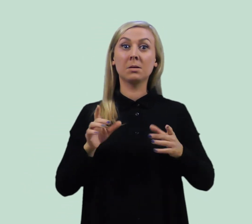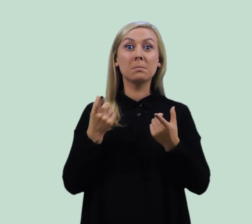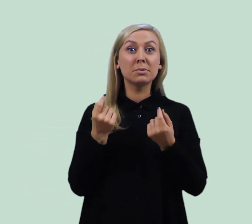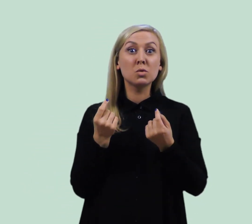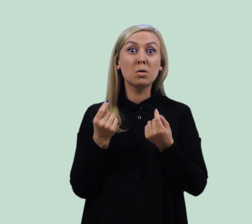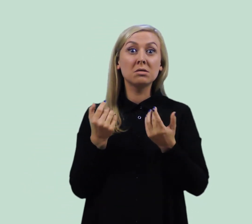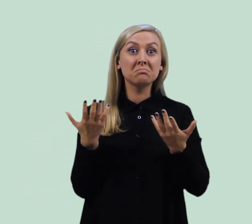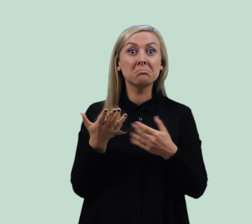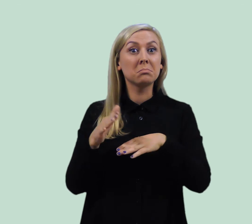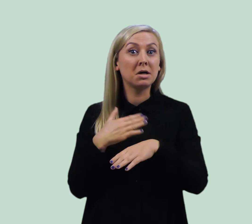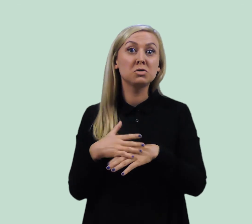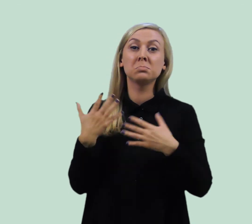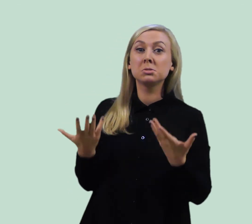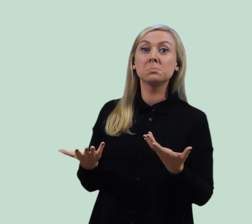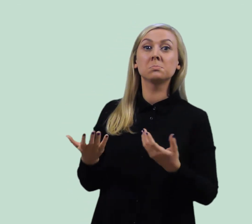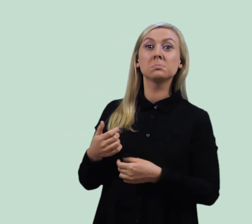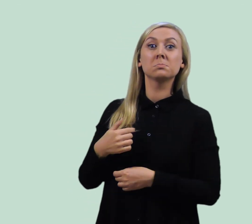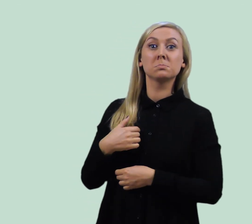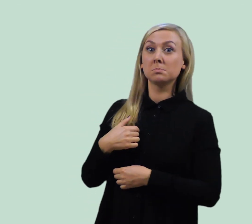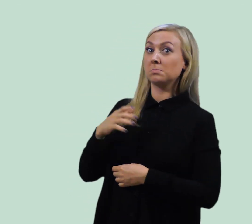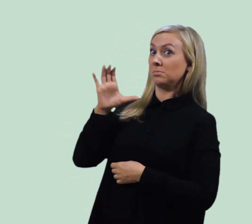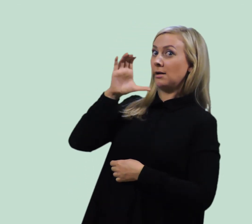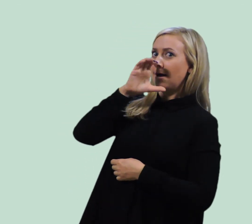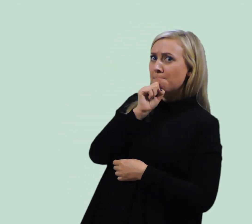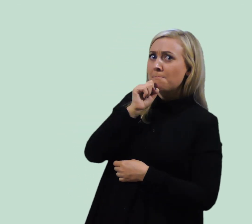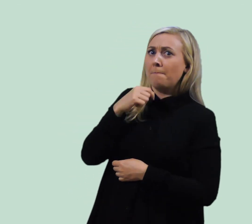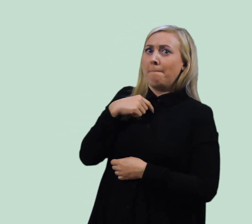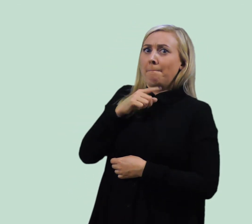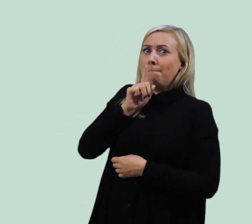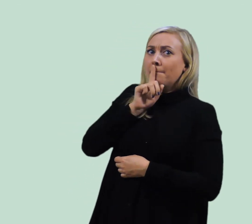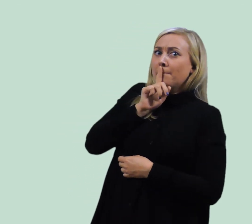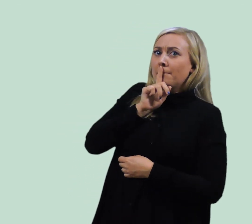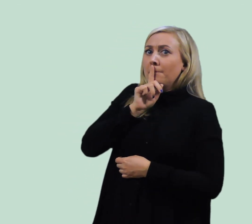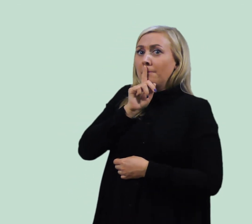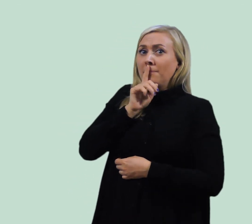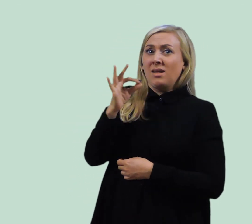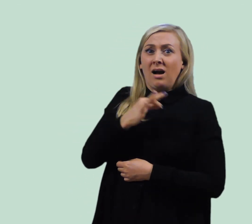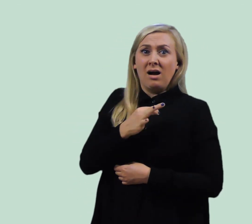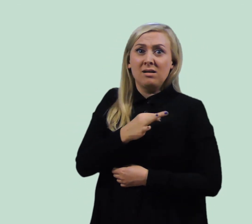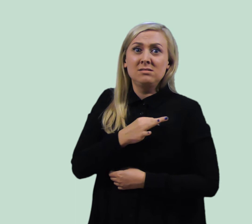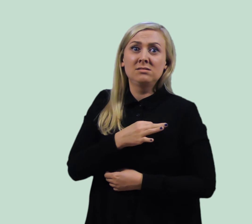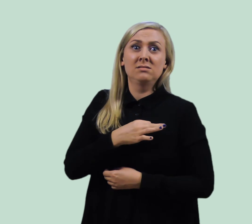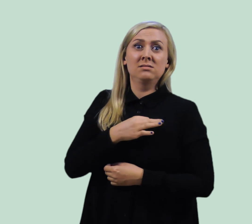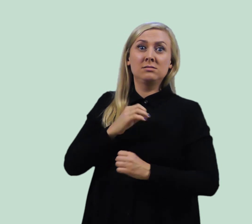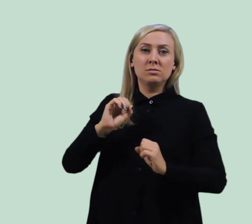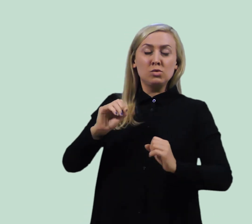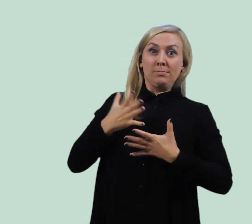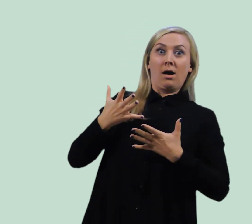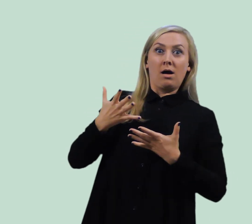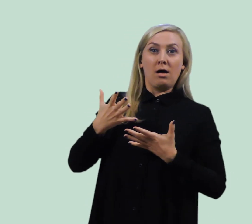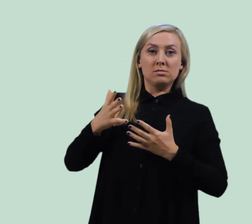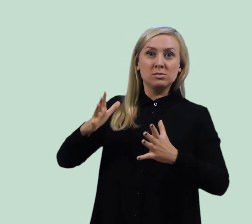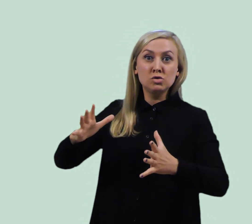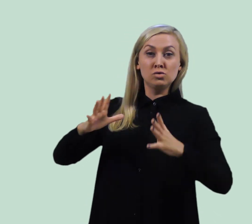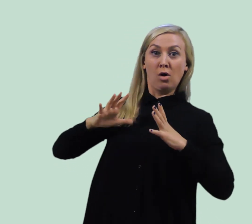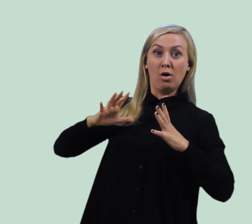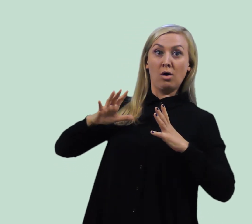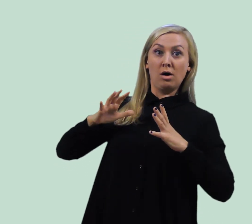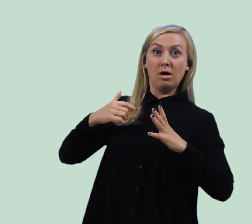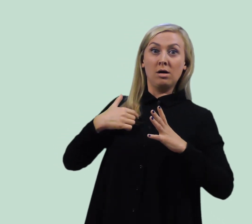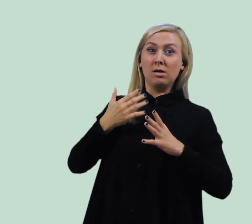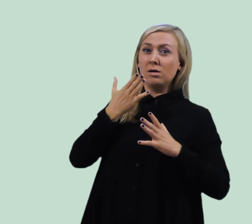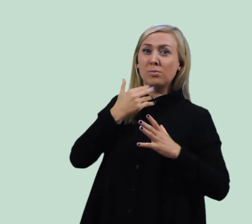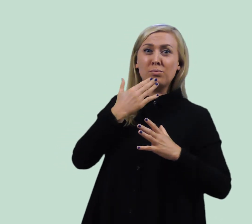Wenn du aus Angst, Überraschung oder Schock schweigst